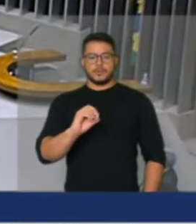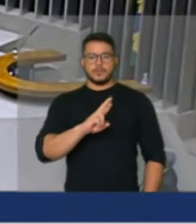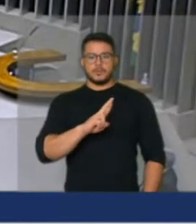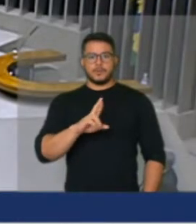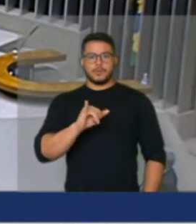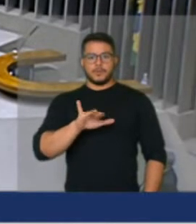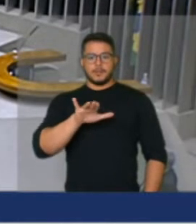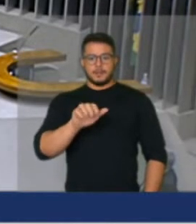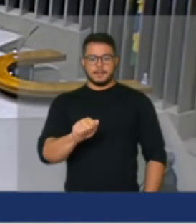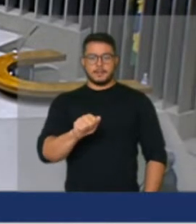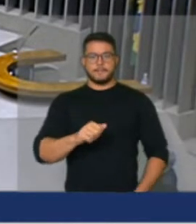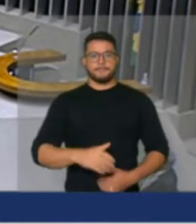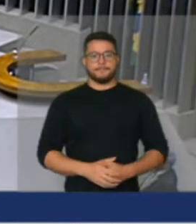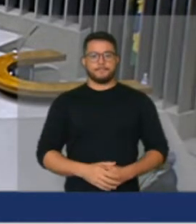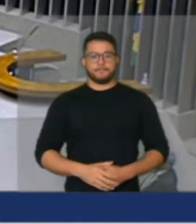DO MINISTRO PAULO GUEDES PARA VIR É CÂMARA DOS DEPUTADOS